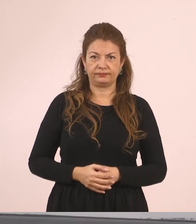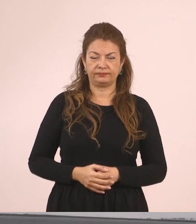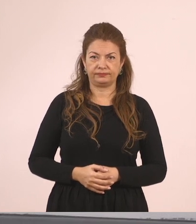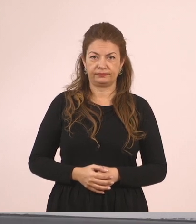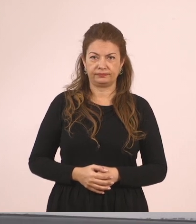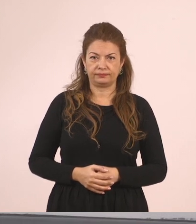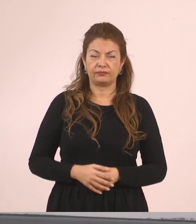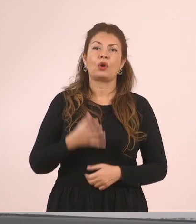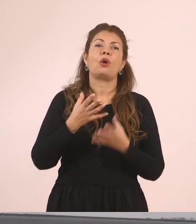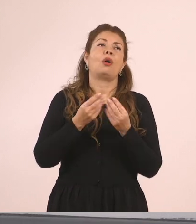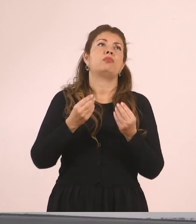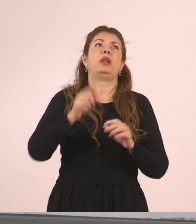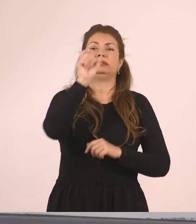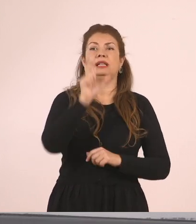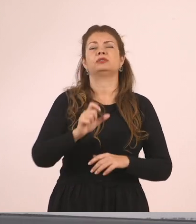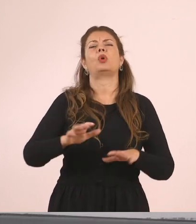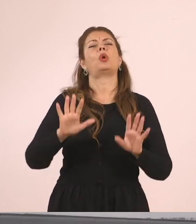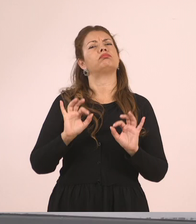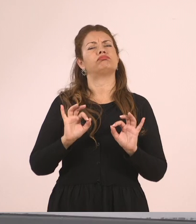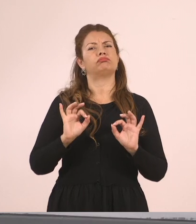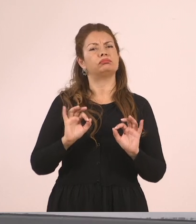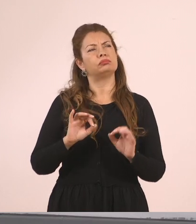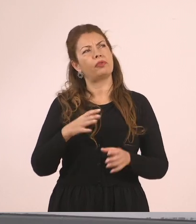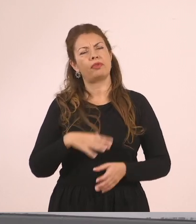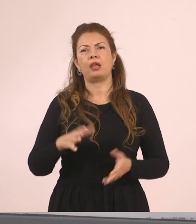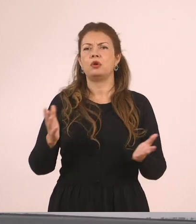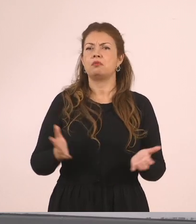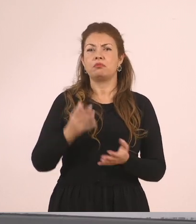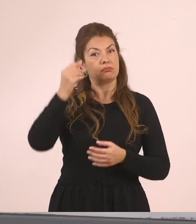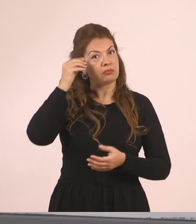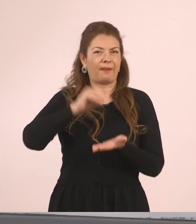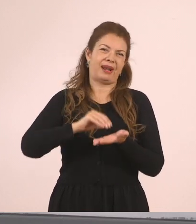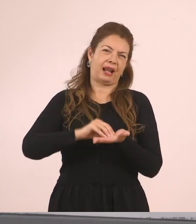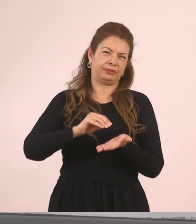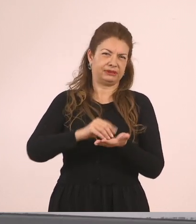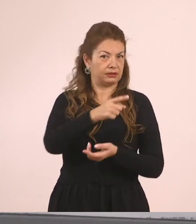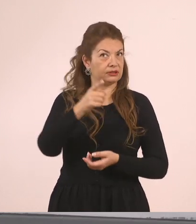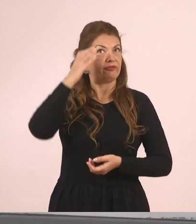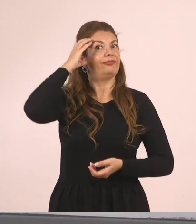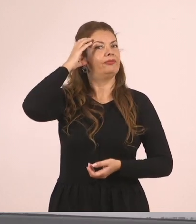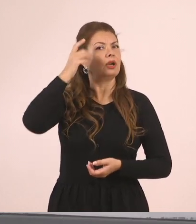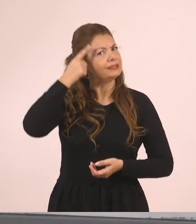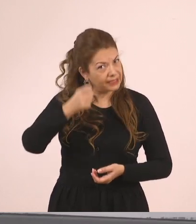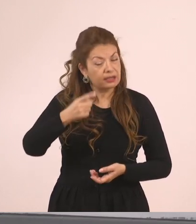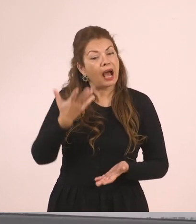Δεν θα γράψω πολλές. Απλά θέλω να θυμηθούμε κάποια πράγματα, τα οποία τα ξέρουμε ήδη.